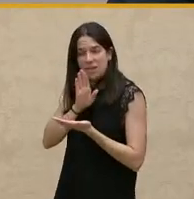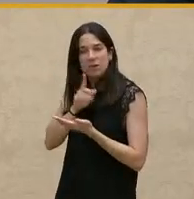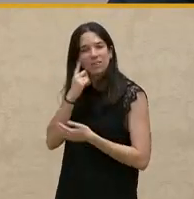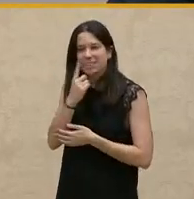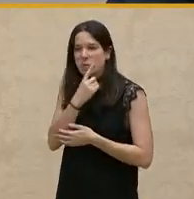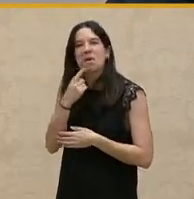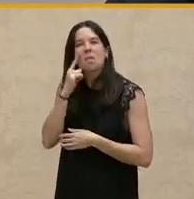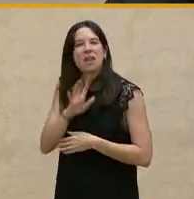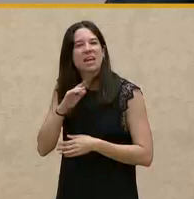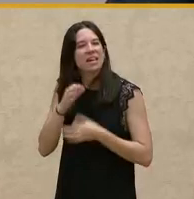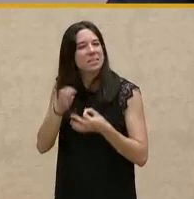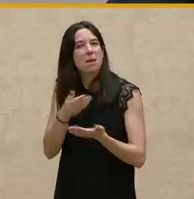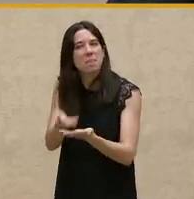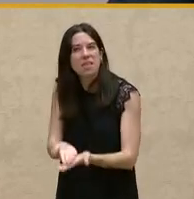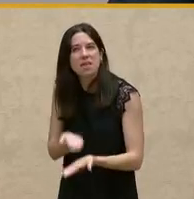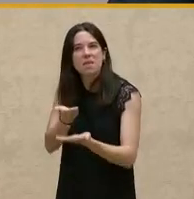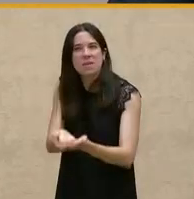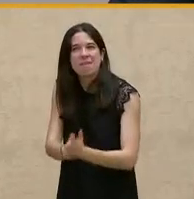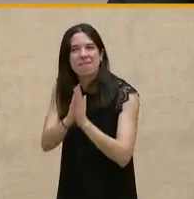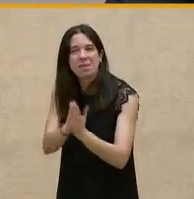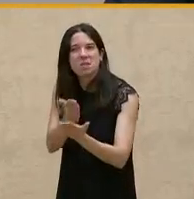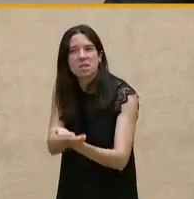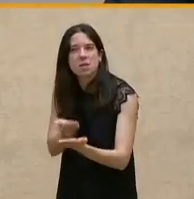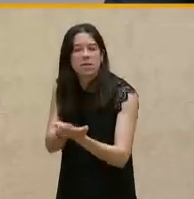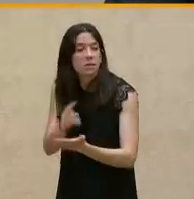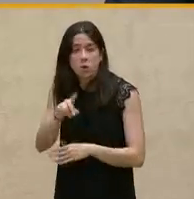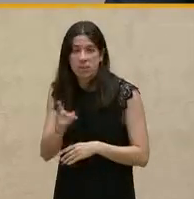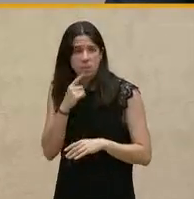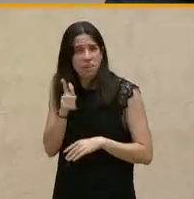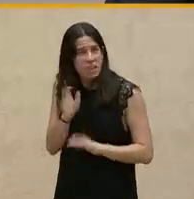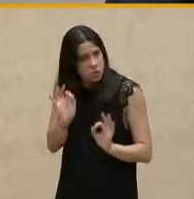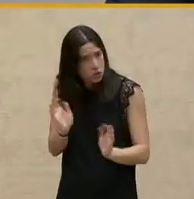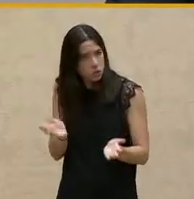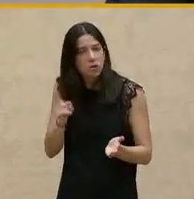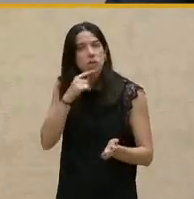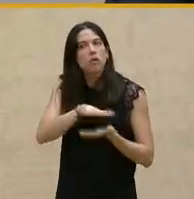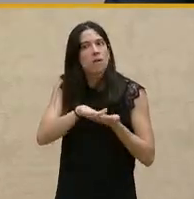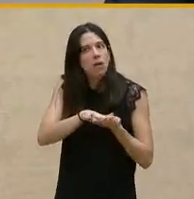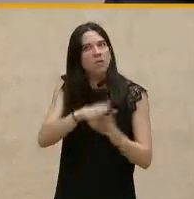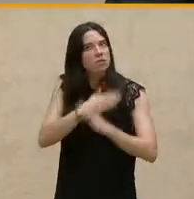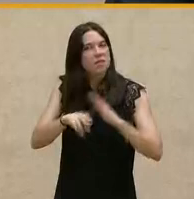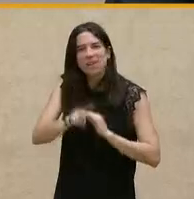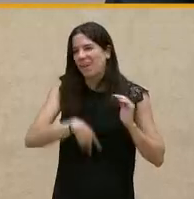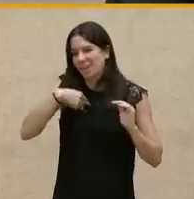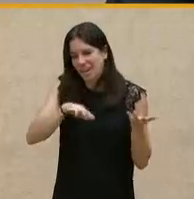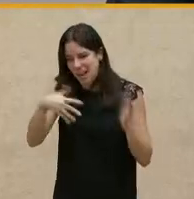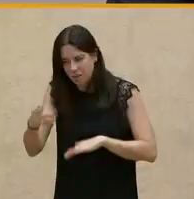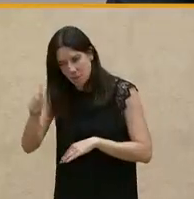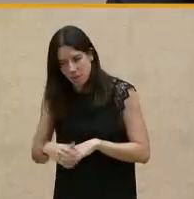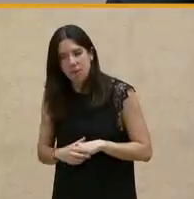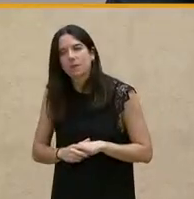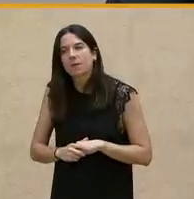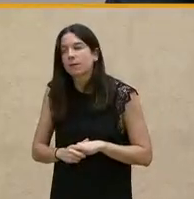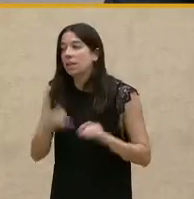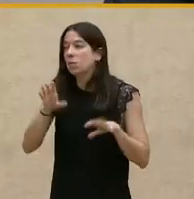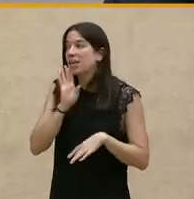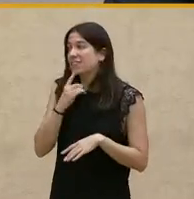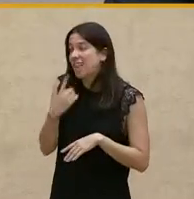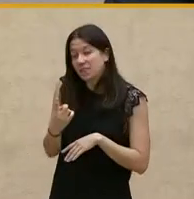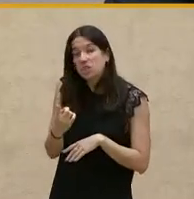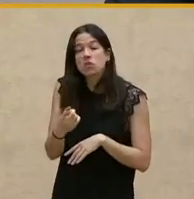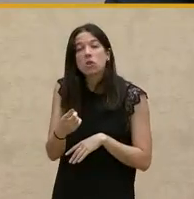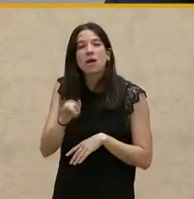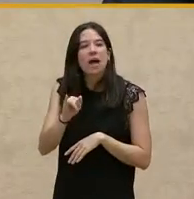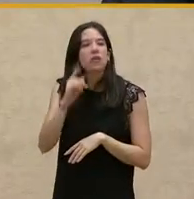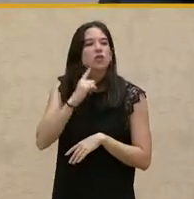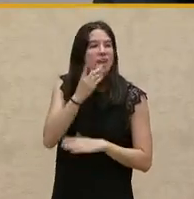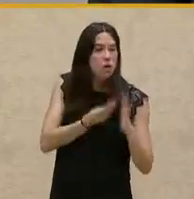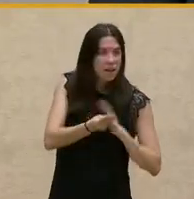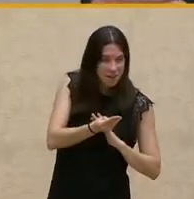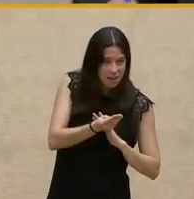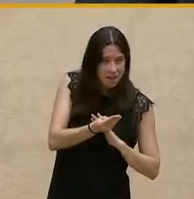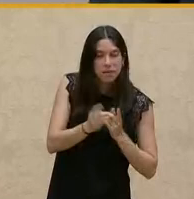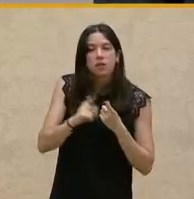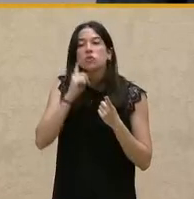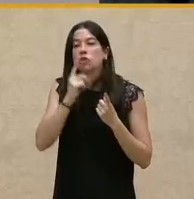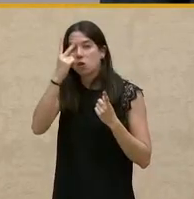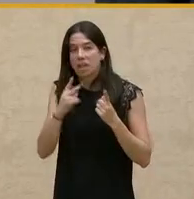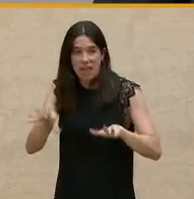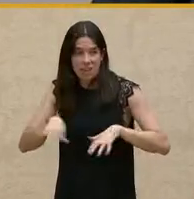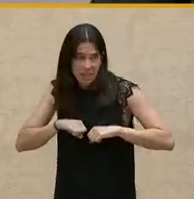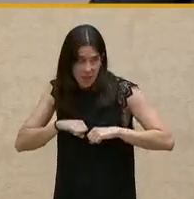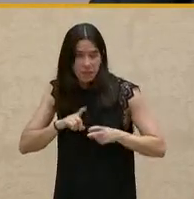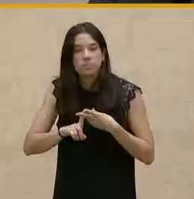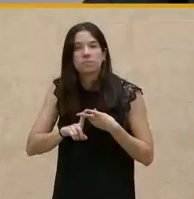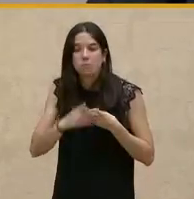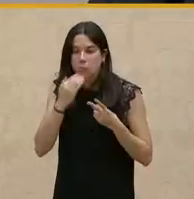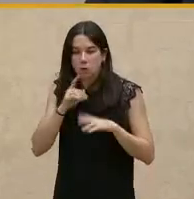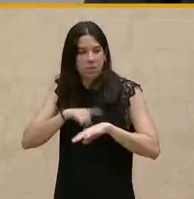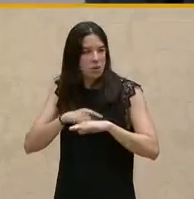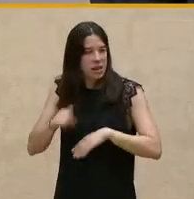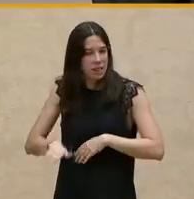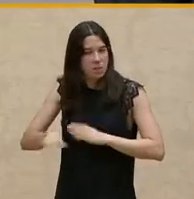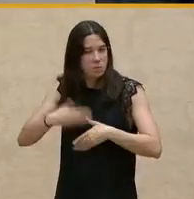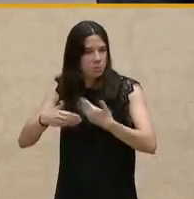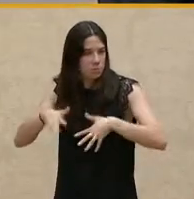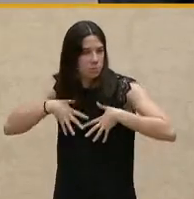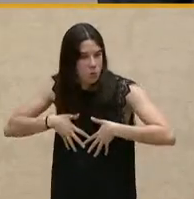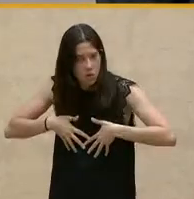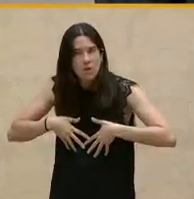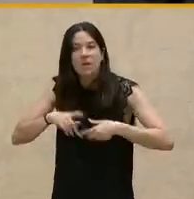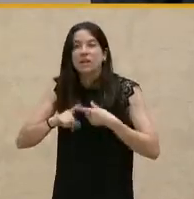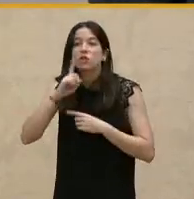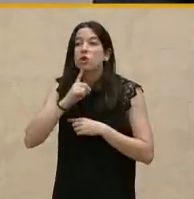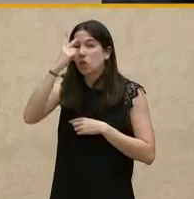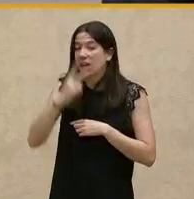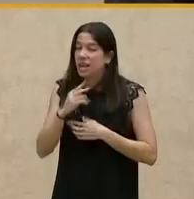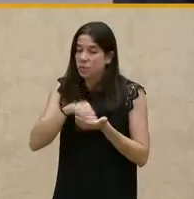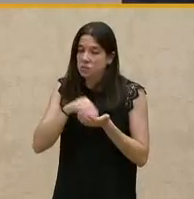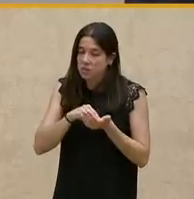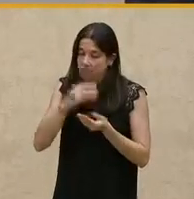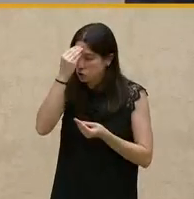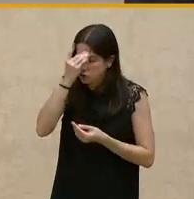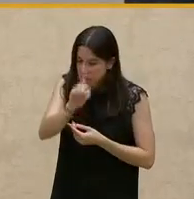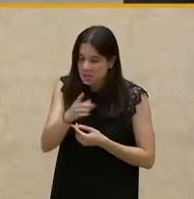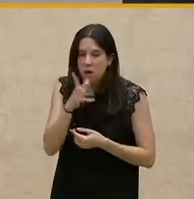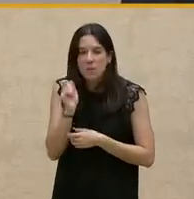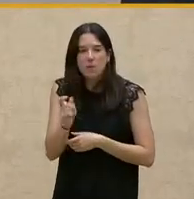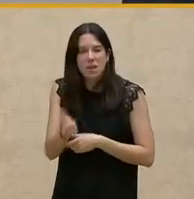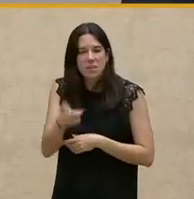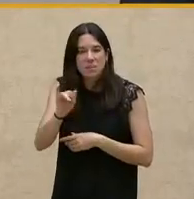pidiendo limosguá y no es así. Es un derecho. Cada vez hay más prevalencia por la longevidad,